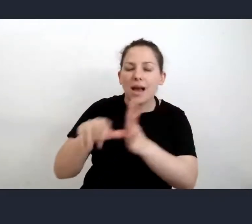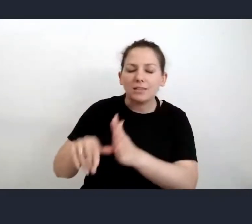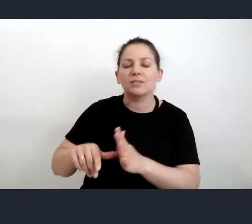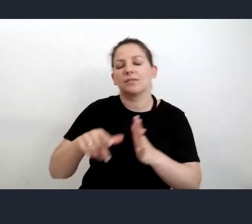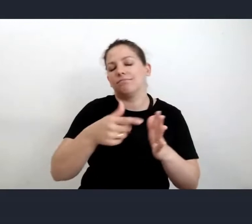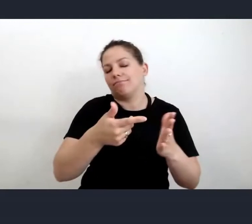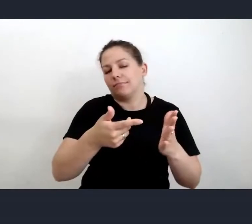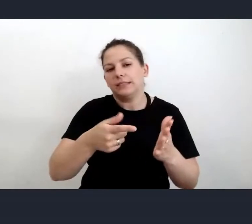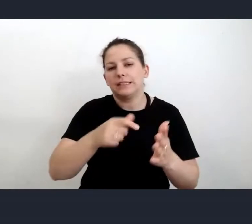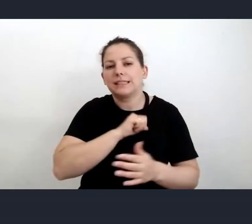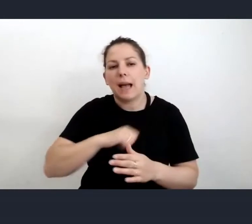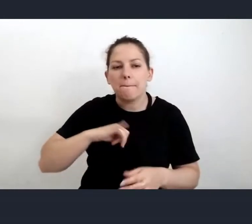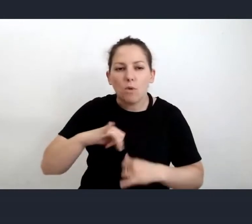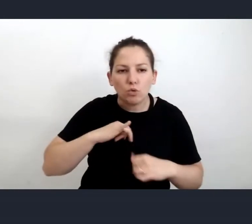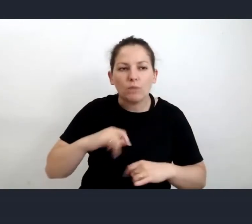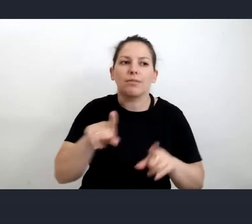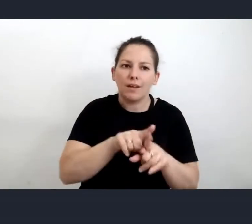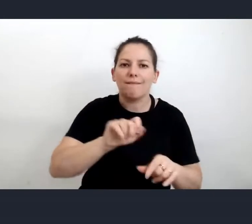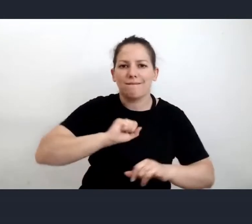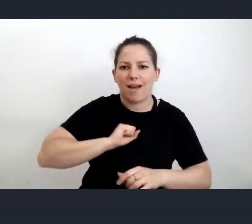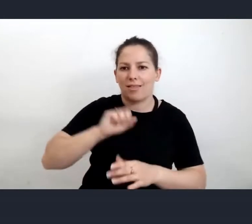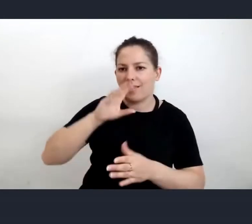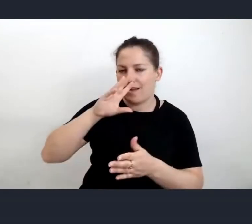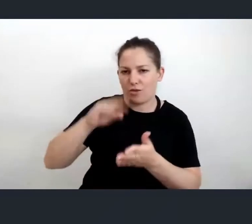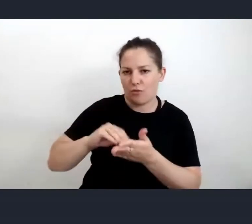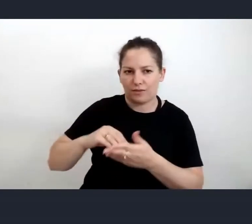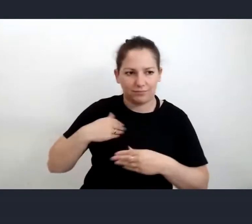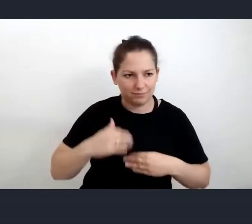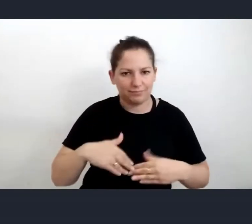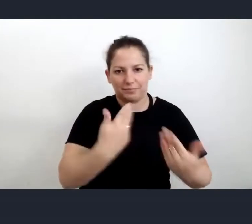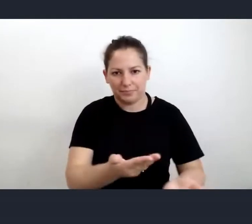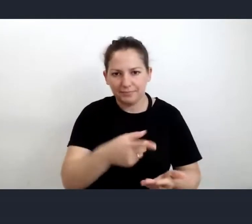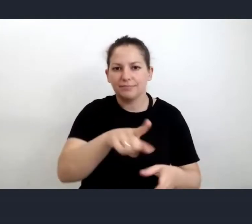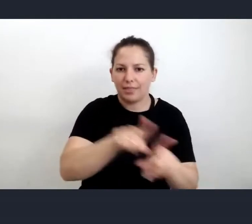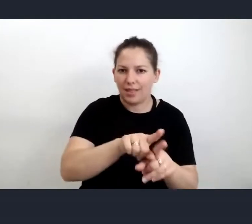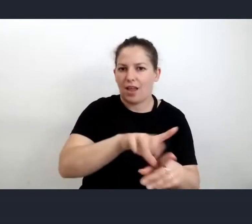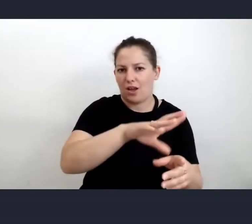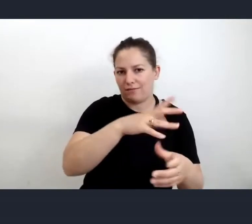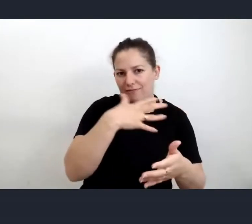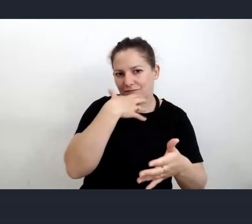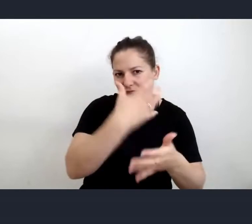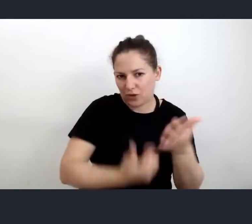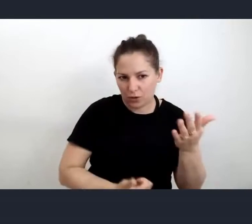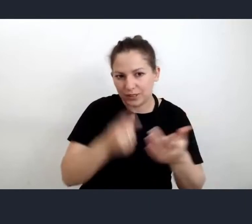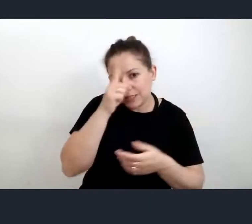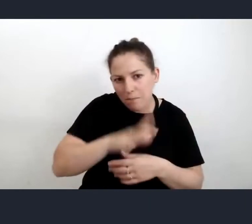żeby również fajne praktyki, fajne rzeczy do swoich społeczności lokalnych wprowadzać.